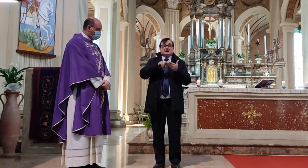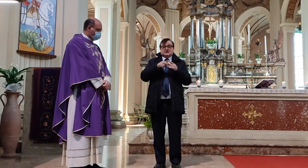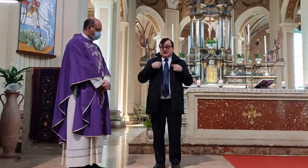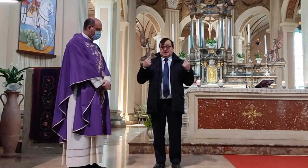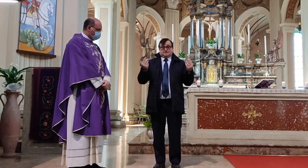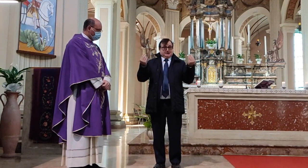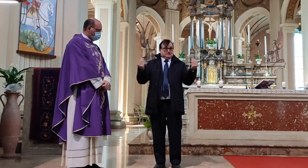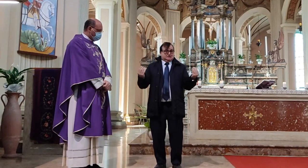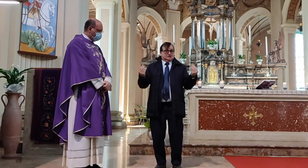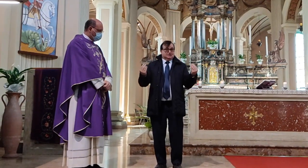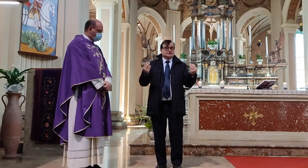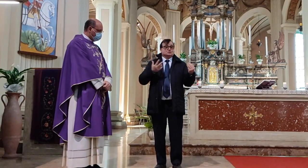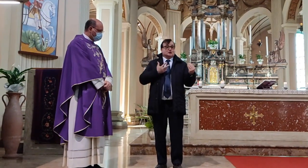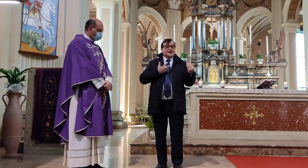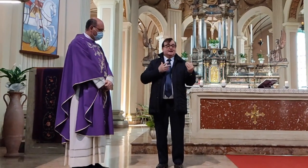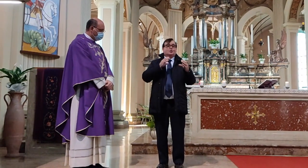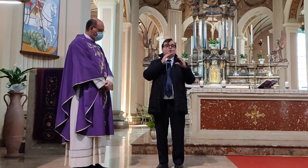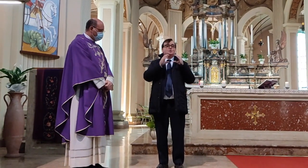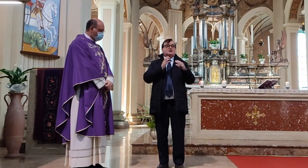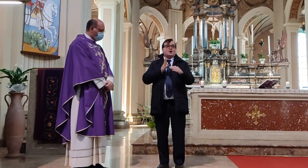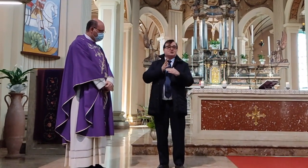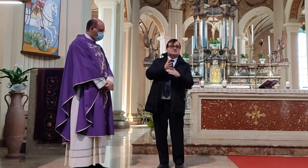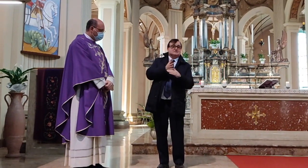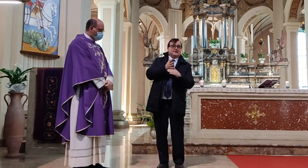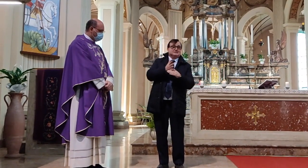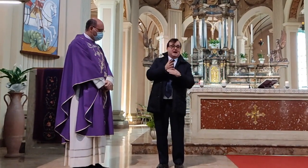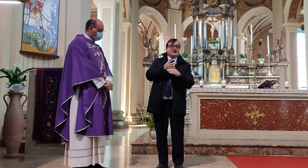commemorativa che è stata resa accessibile